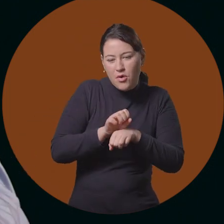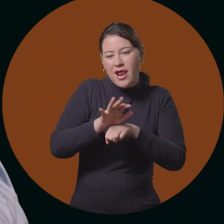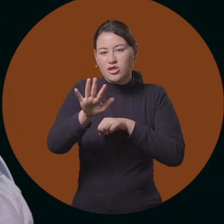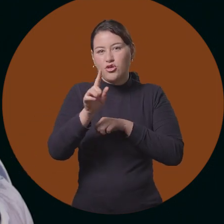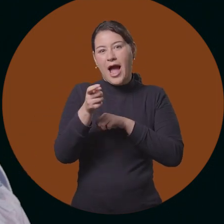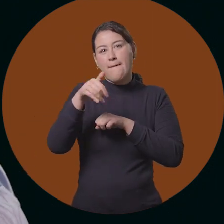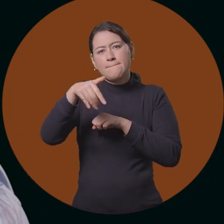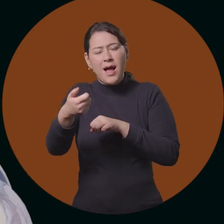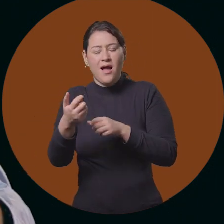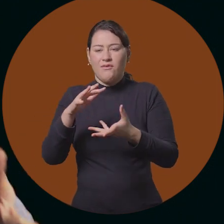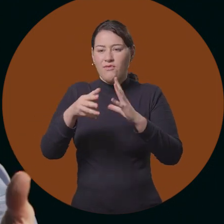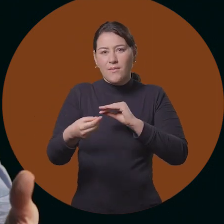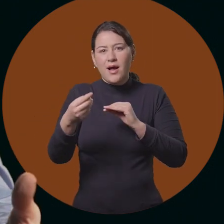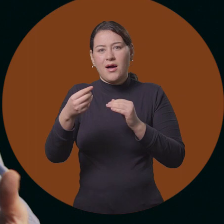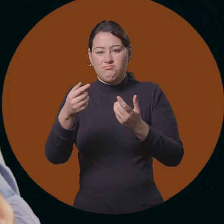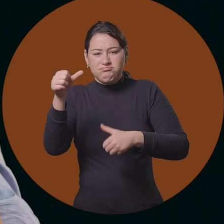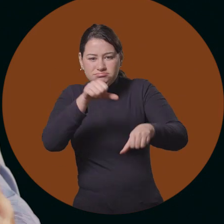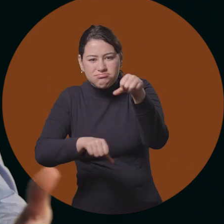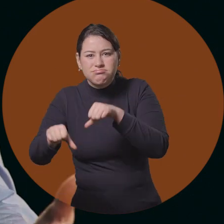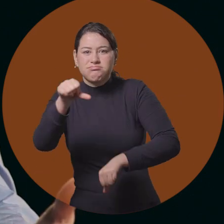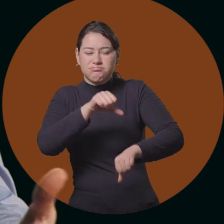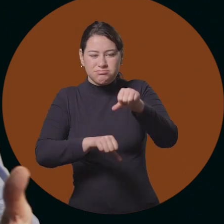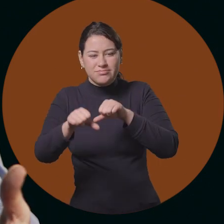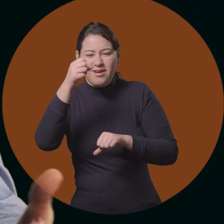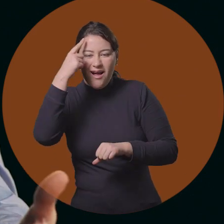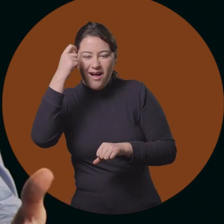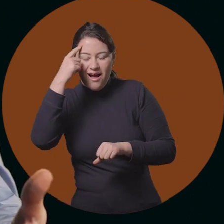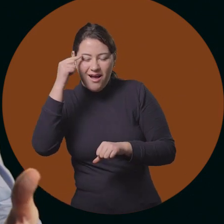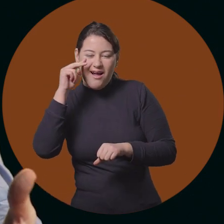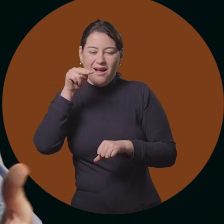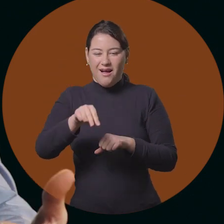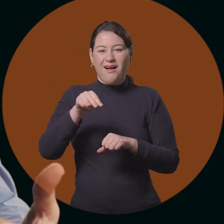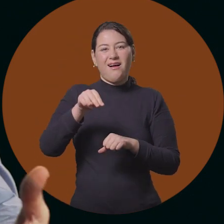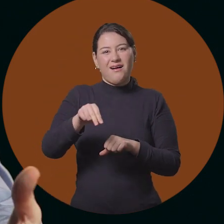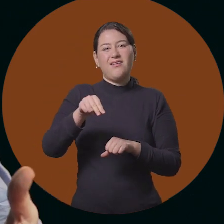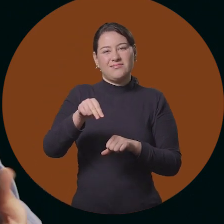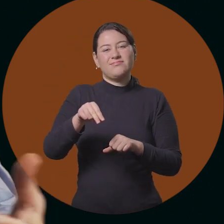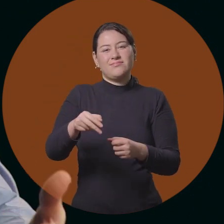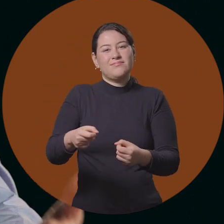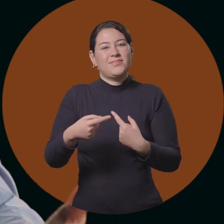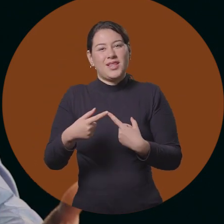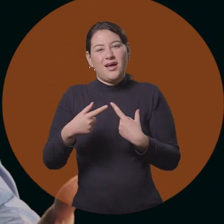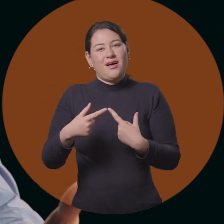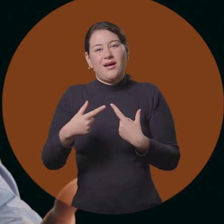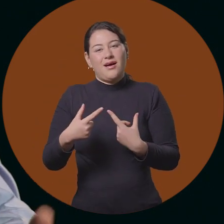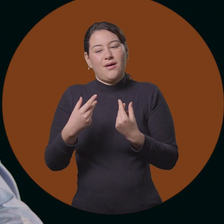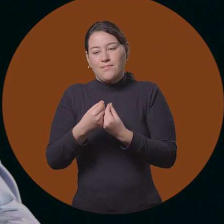Todos esos experimentos me llevaron a querer mucho todo ese proceso.